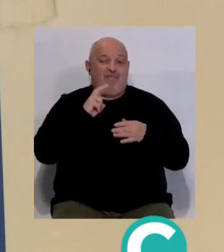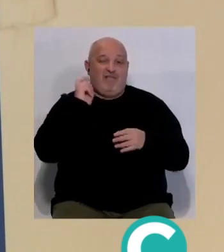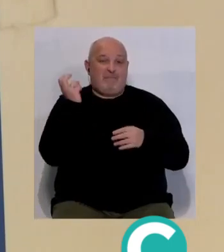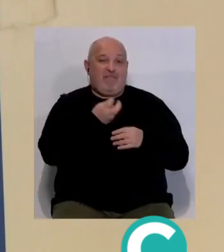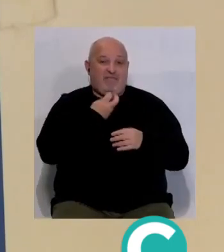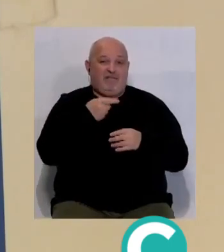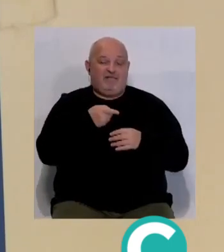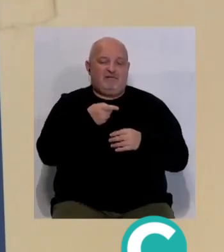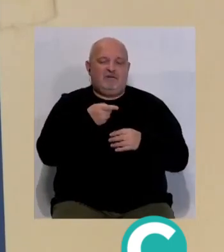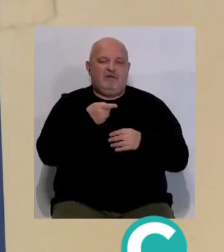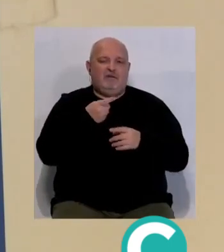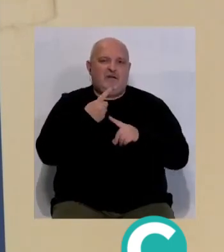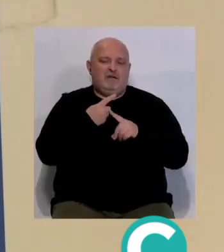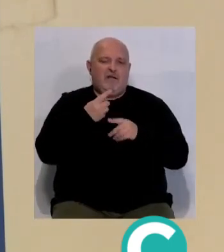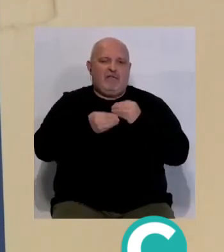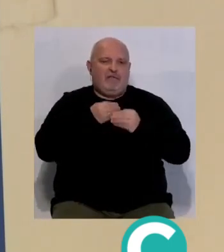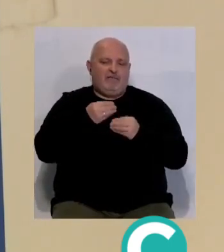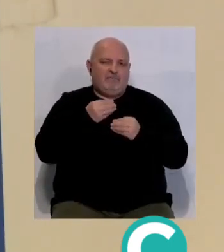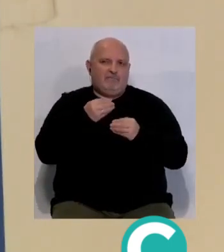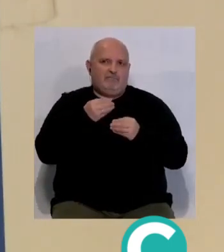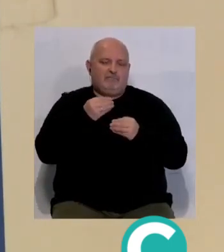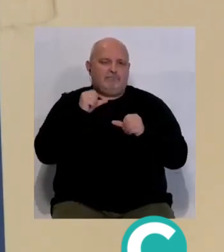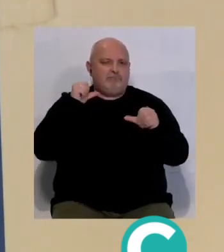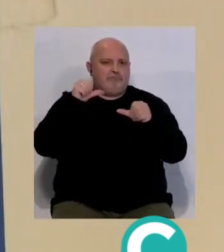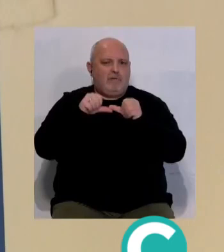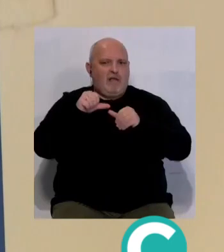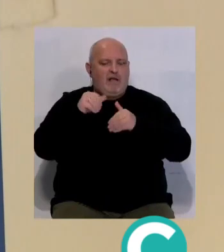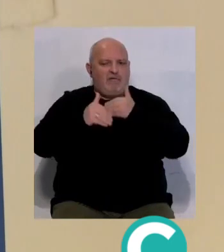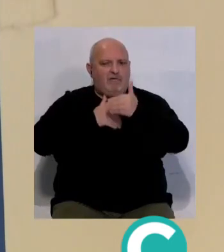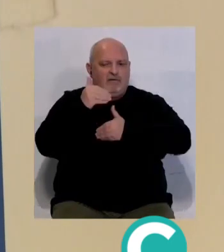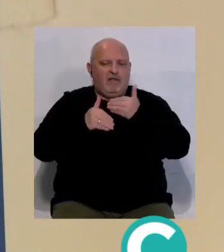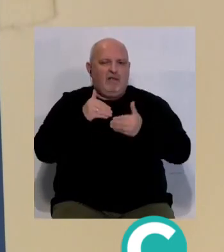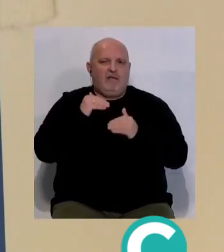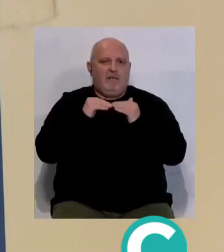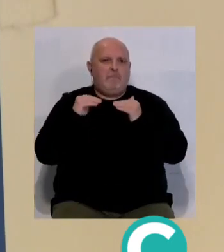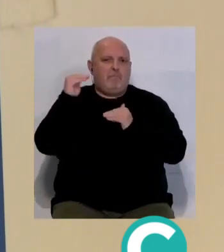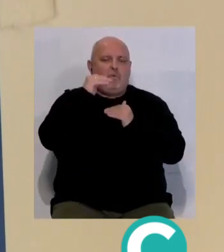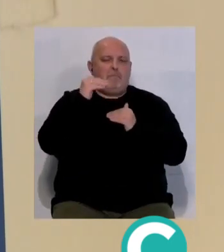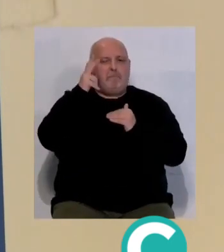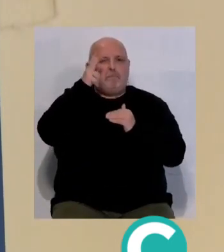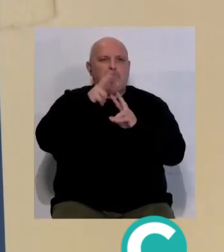haciendo lo estamos haciendo bien hemos avanzado a la categoría Premium y creo que también nos